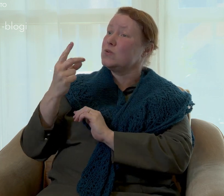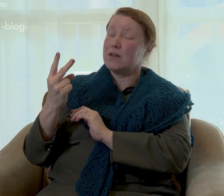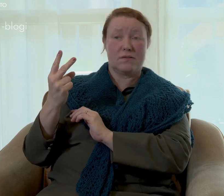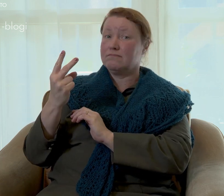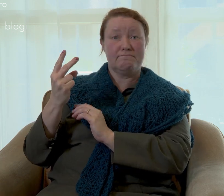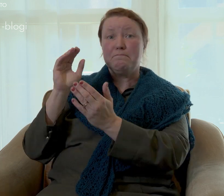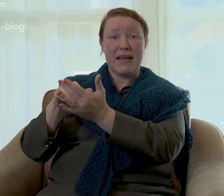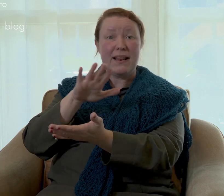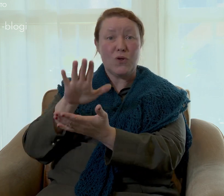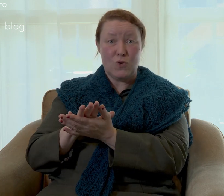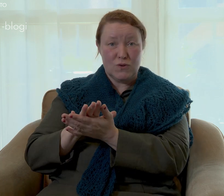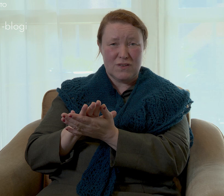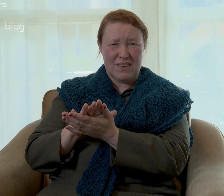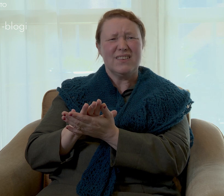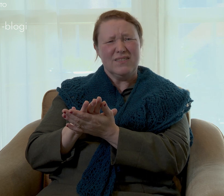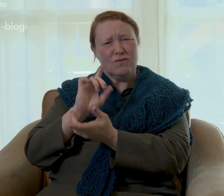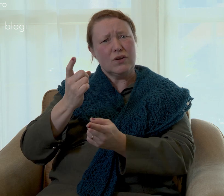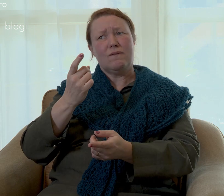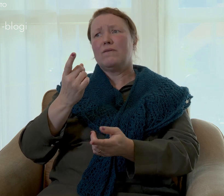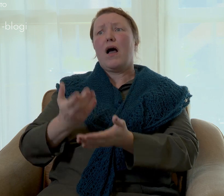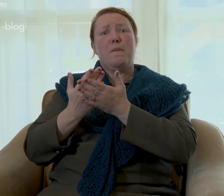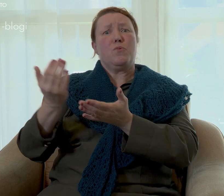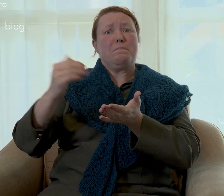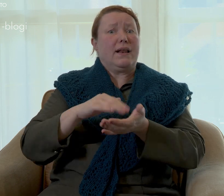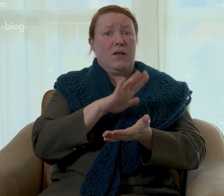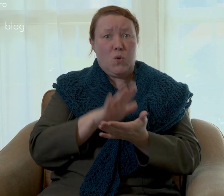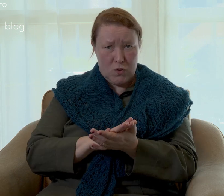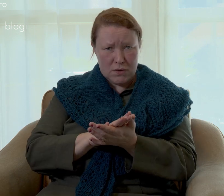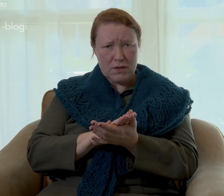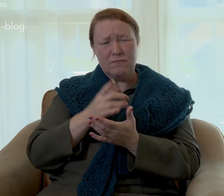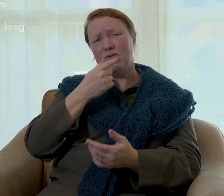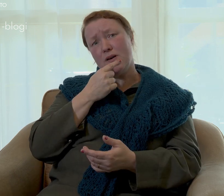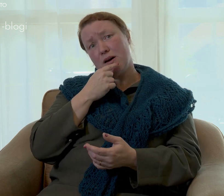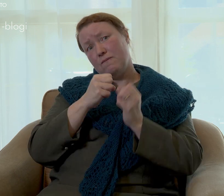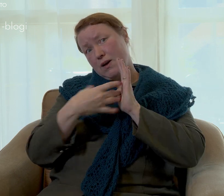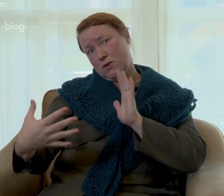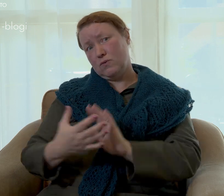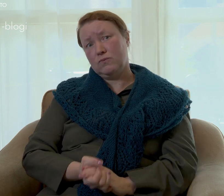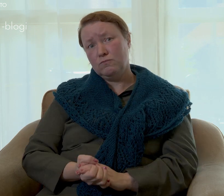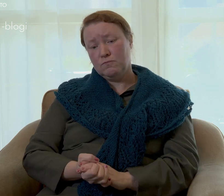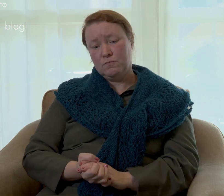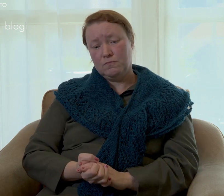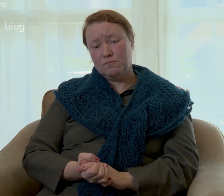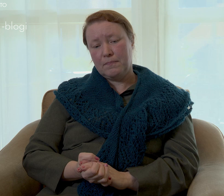jonka numeroa ei ole rekisterissä, ei viesti koskaan mene perille, - millä voi olla vaarallisia seuraamuksia.